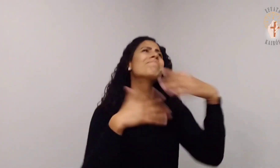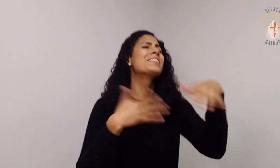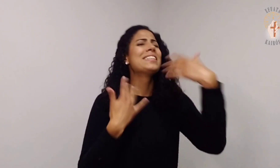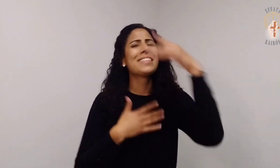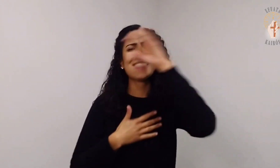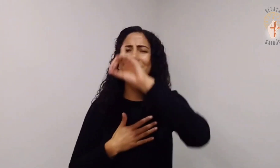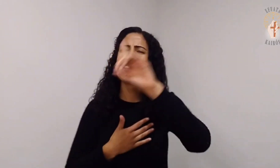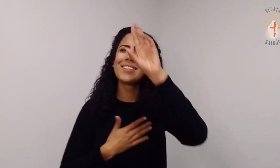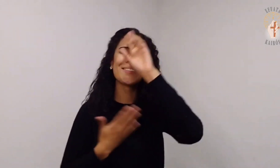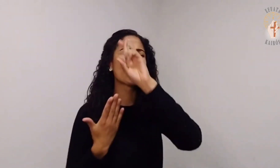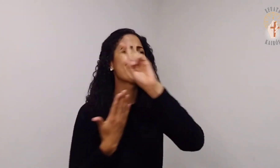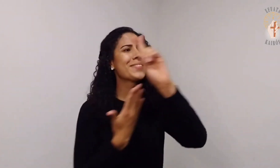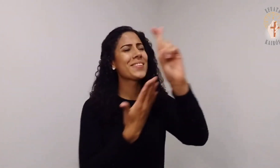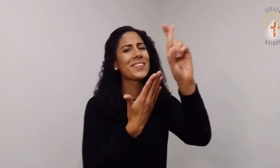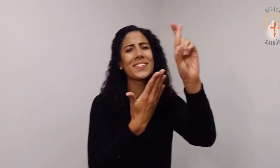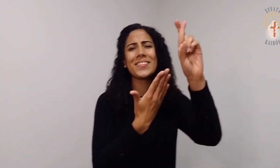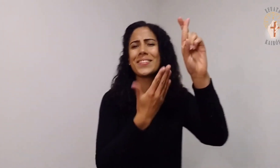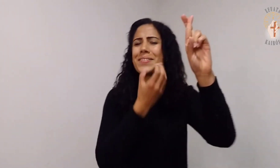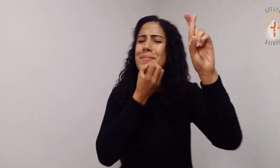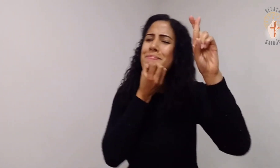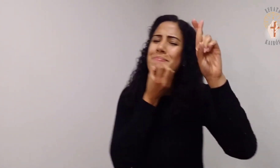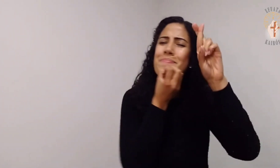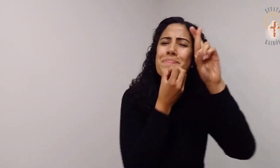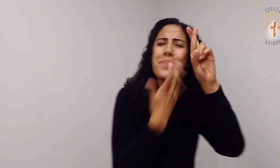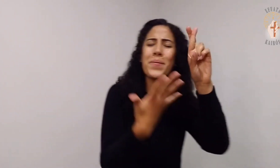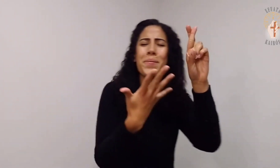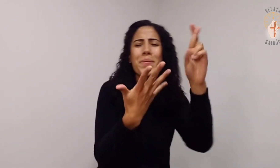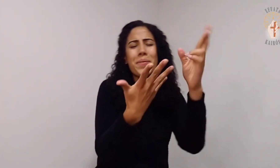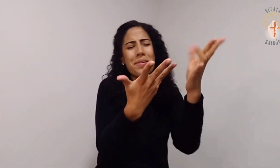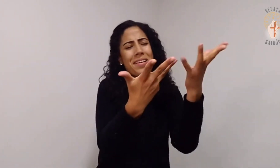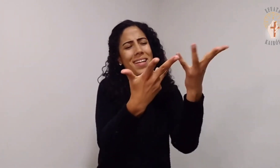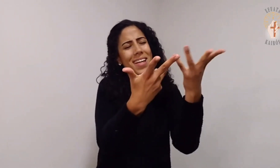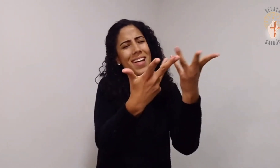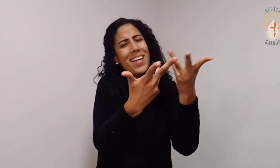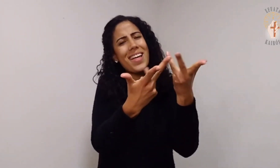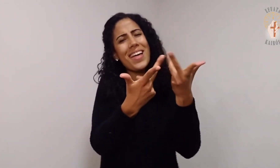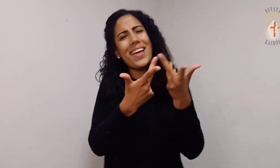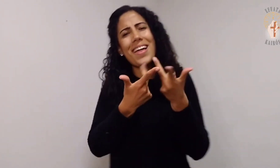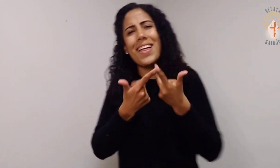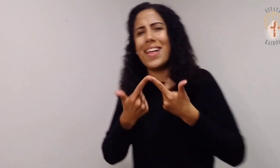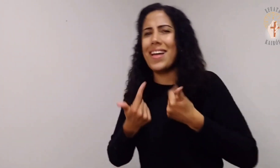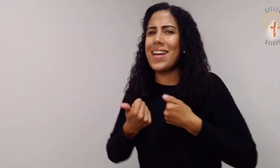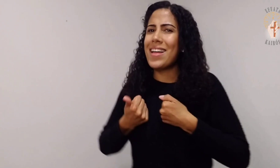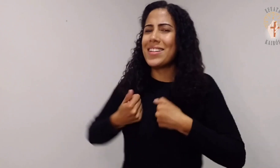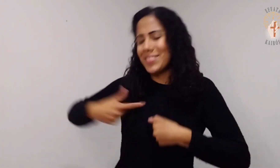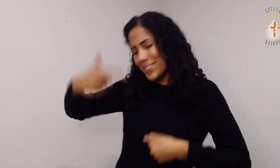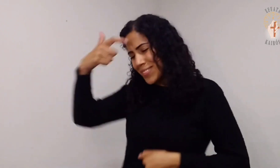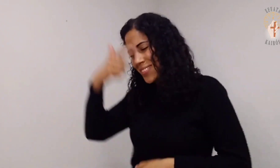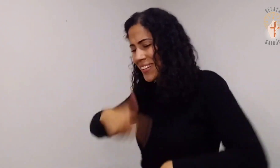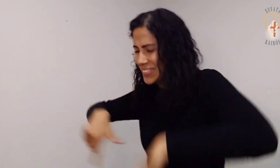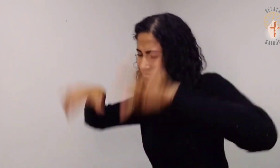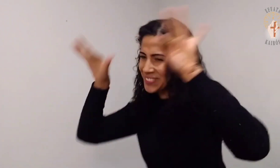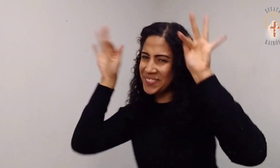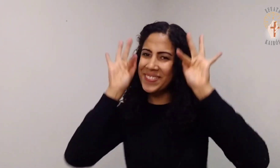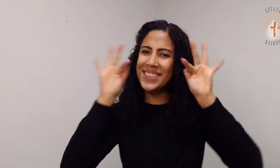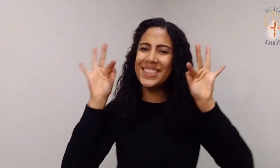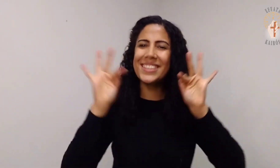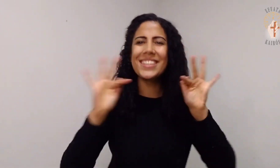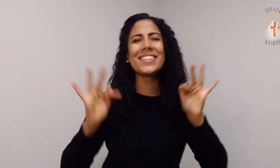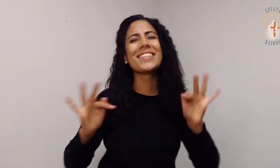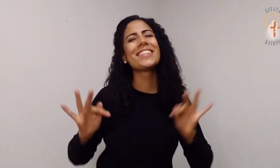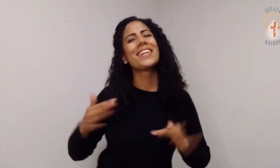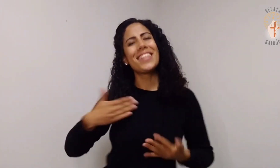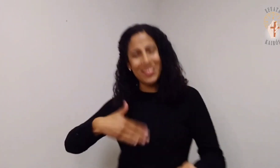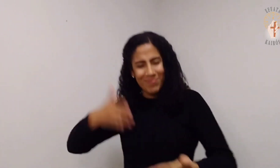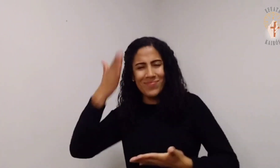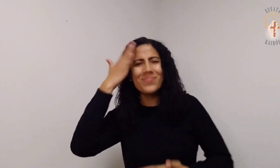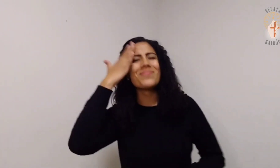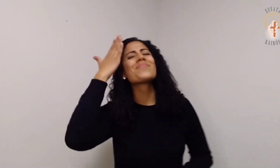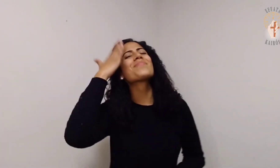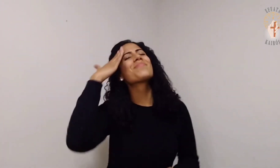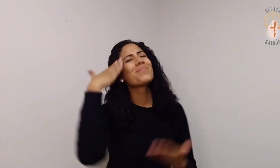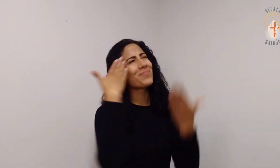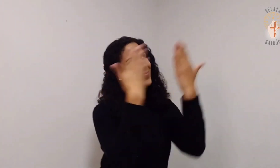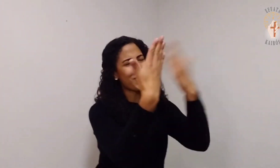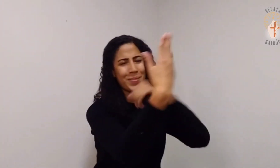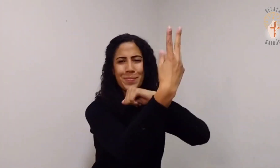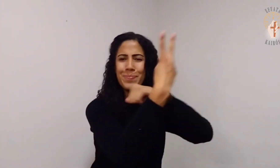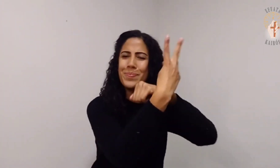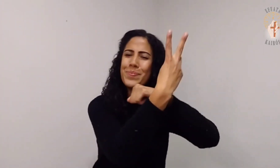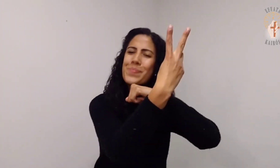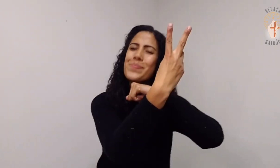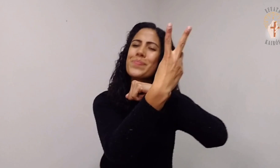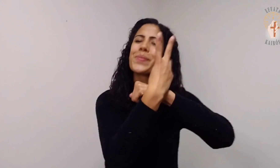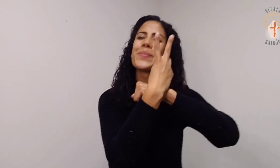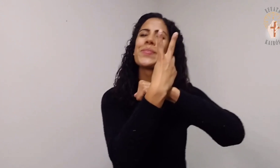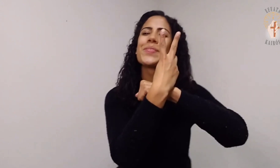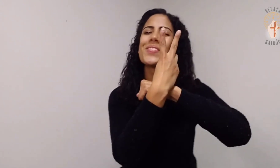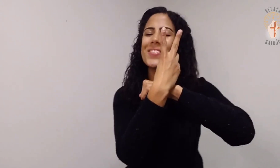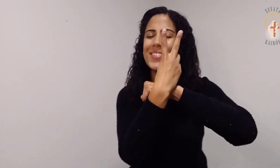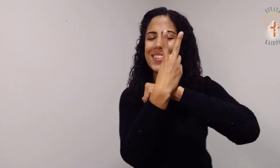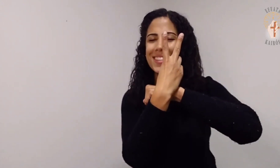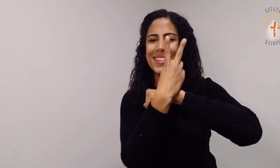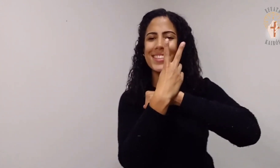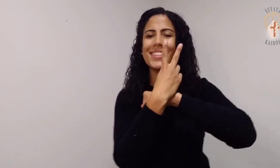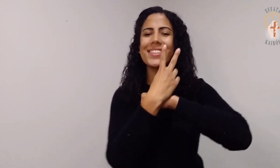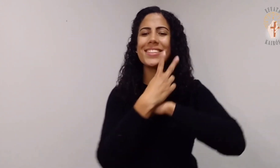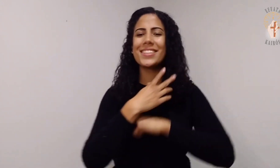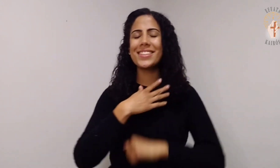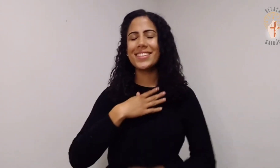é o Senhor! Feliz homem que tem nele o seu refúgio!